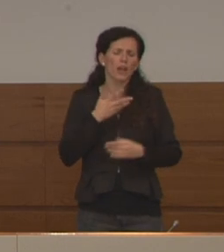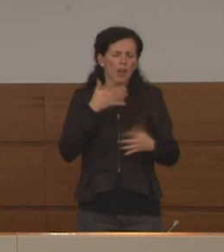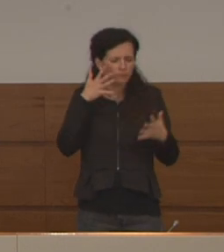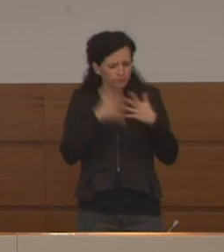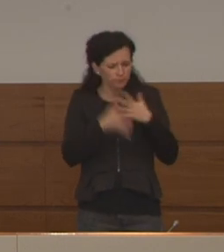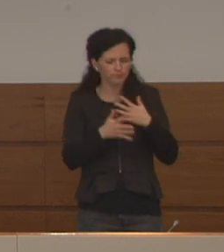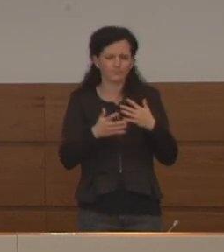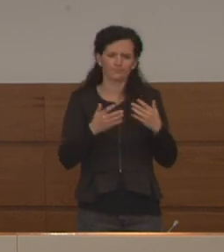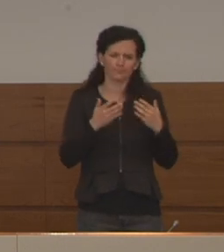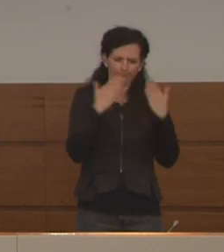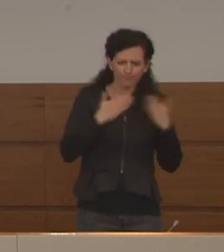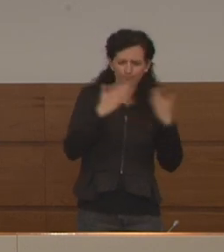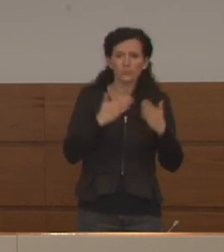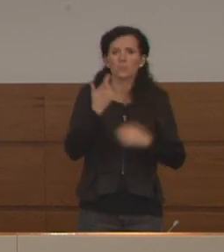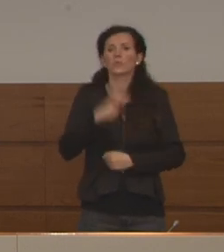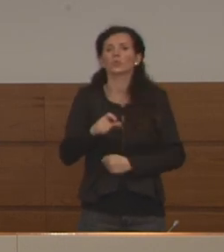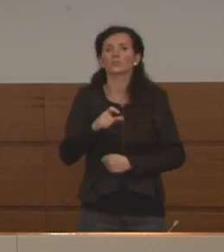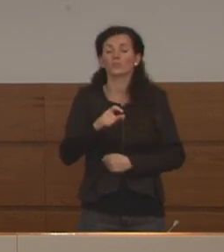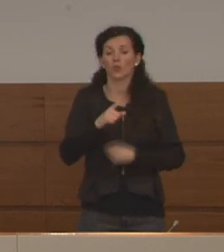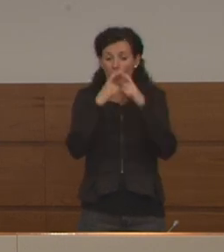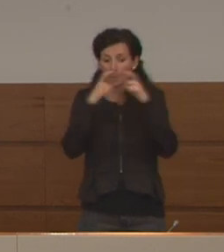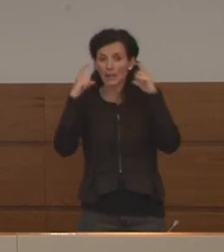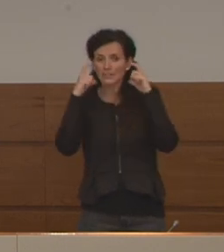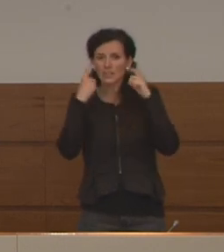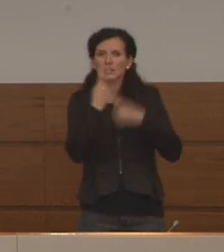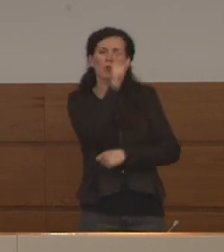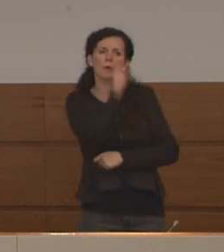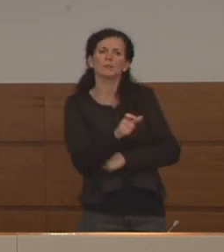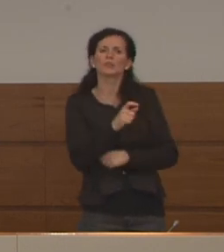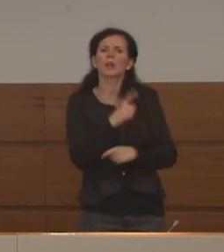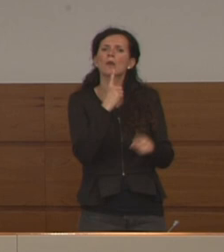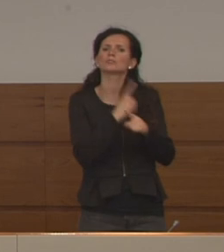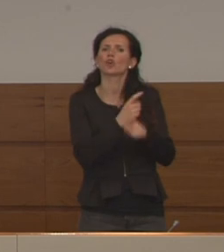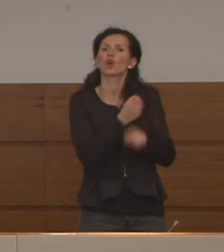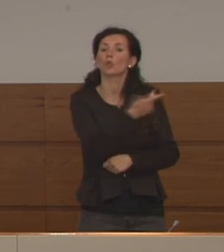quante mascherine per persona. Dipende. Dipende da quello che è l'attività